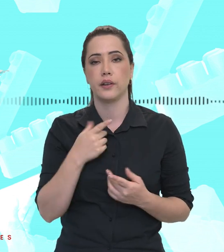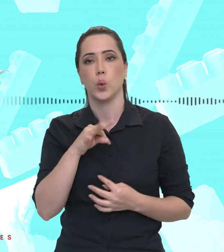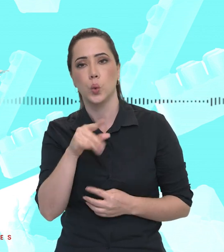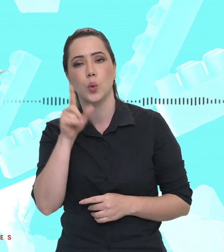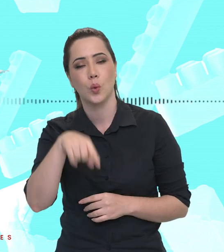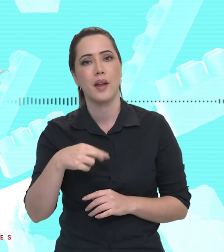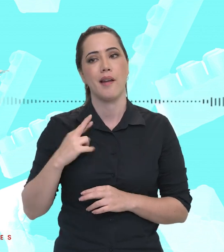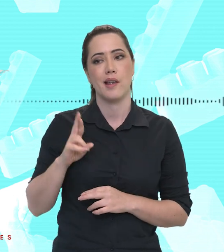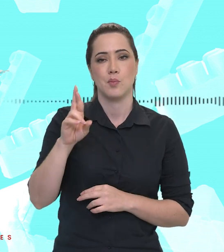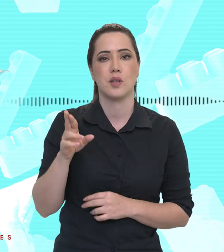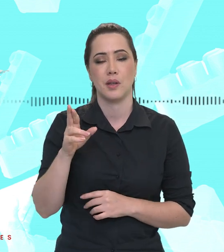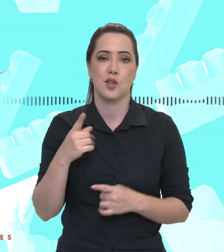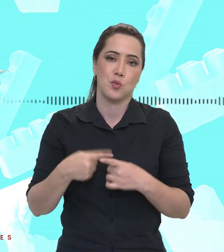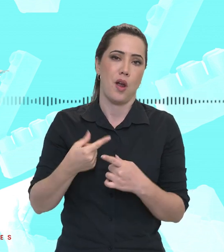e o esgotamento constante que sentia.